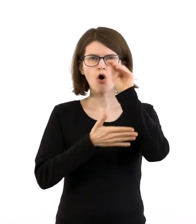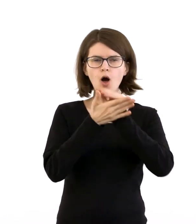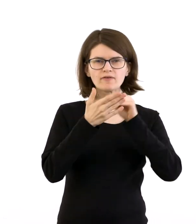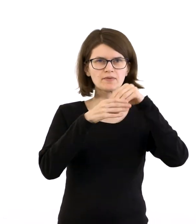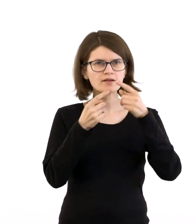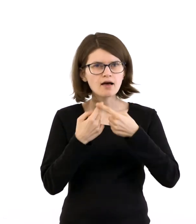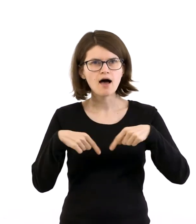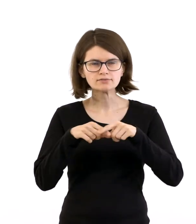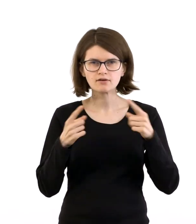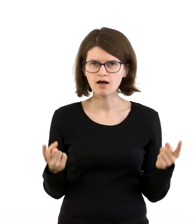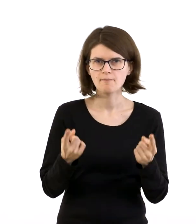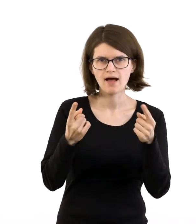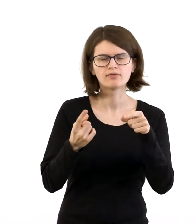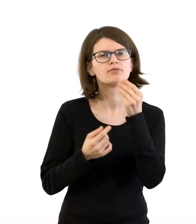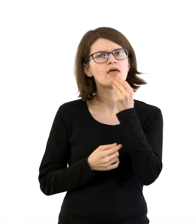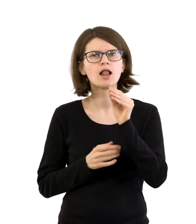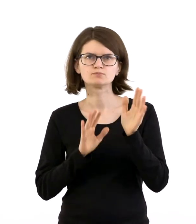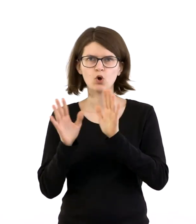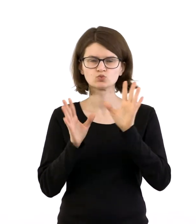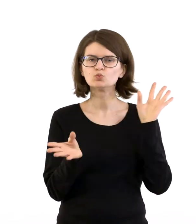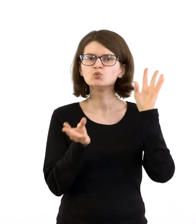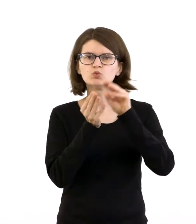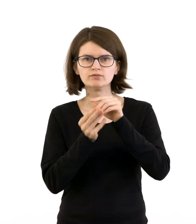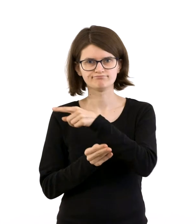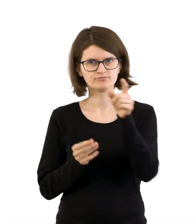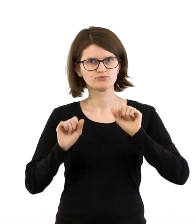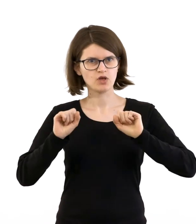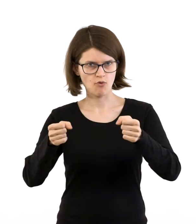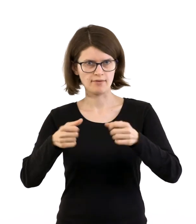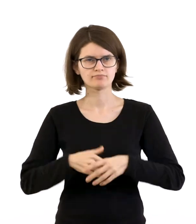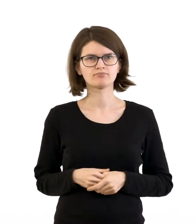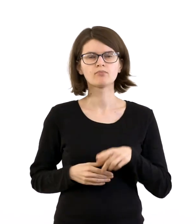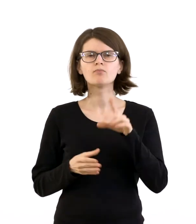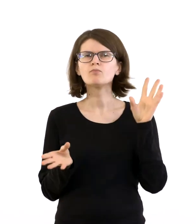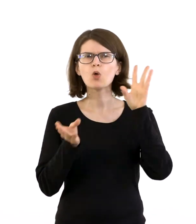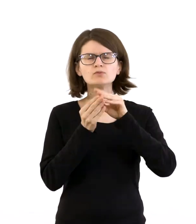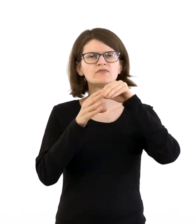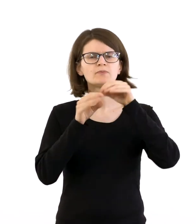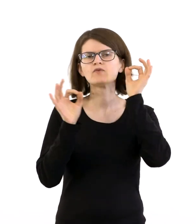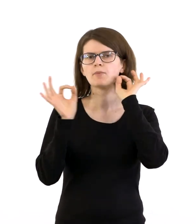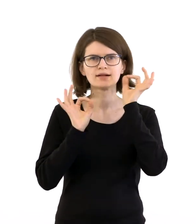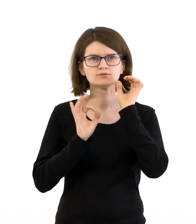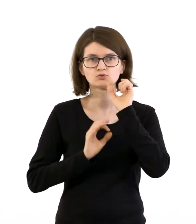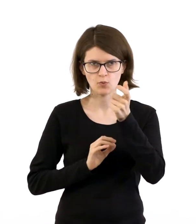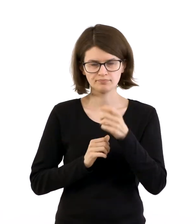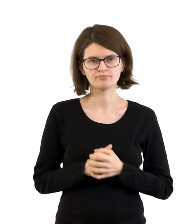Najlepszym sposobem na podsumowanie i ewaluację działań jest raport z realizacji kampanii, który zawiera informacje o: